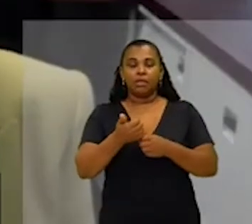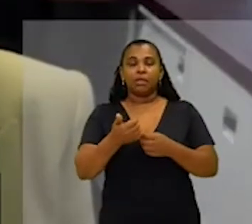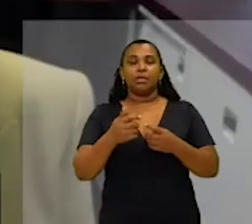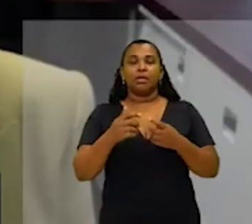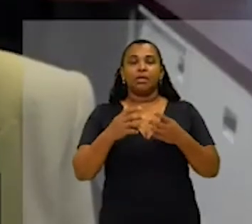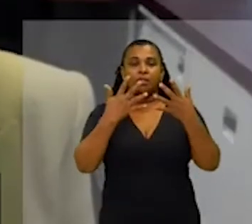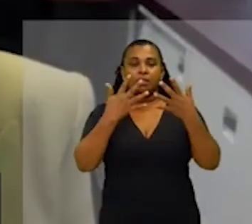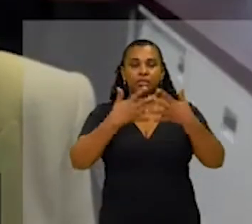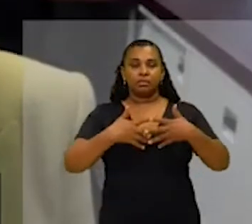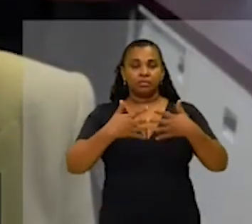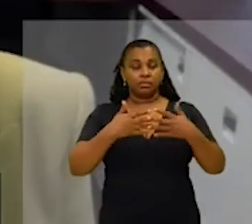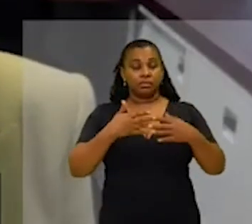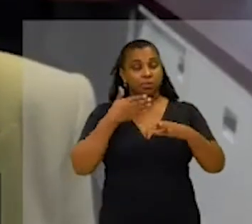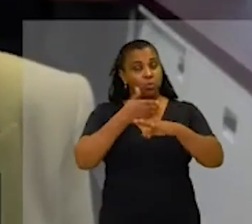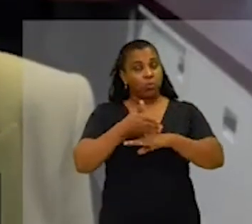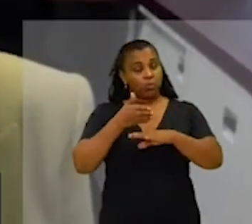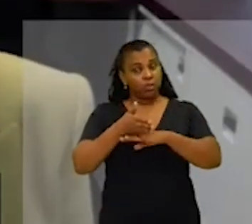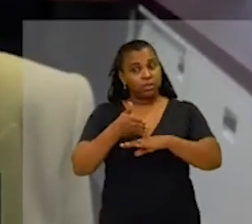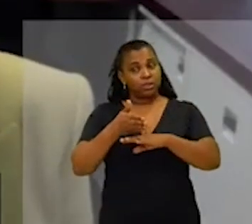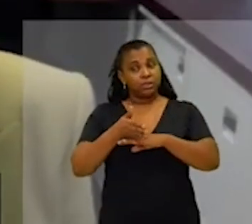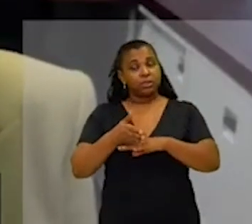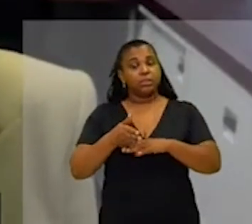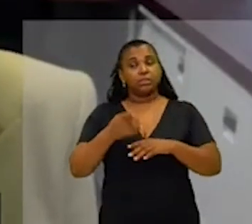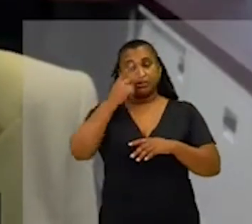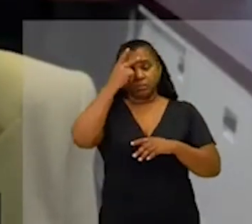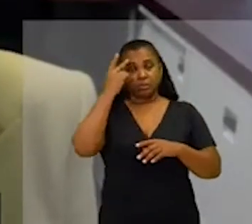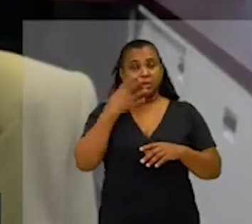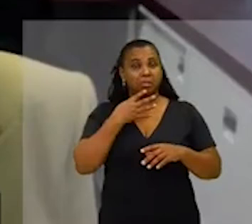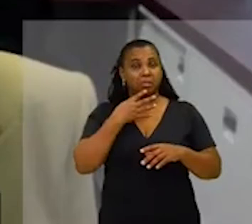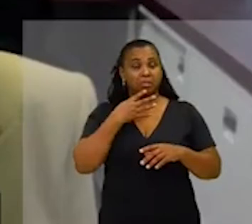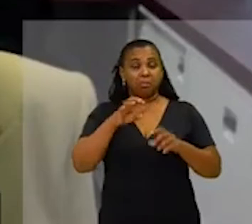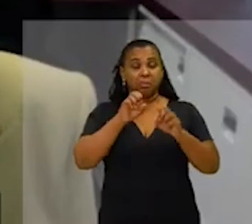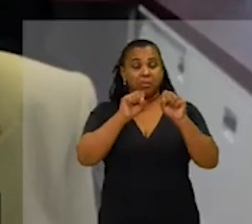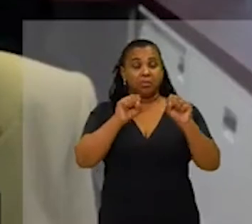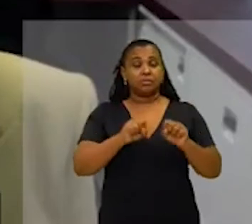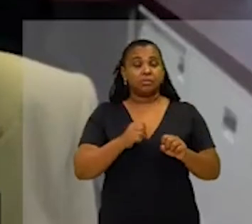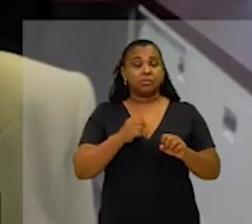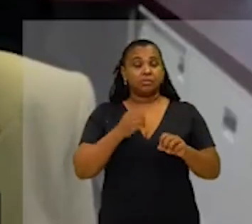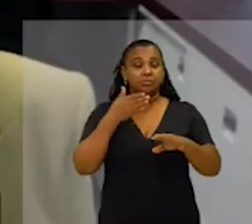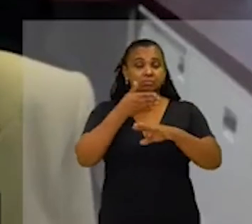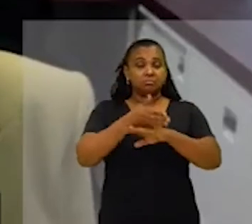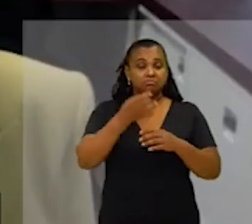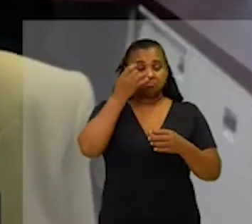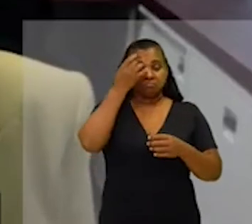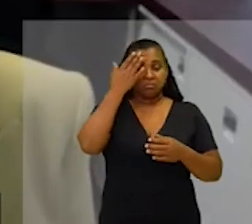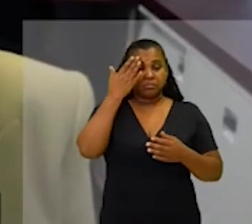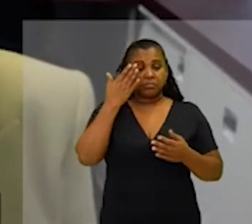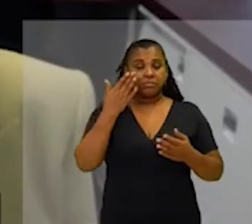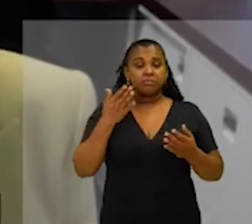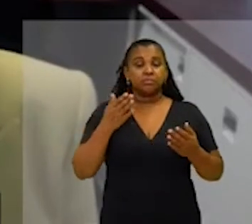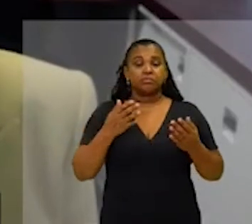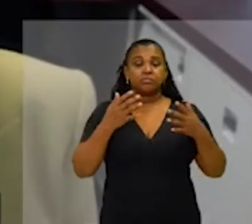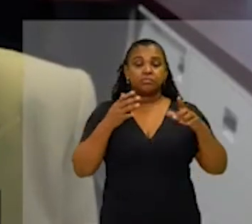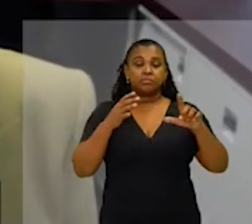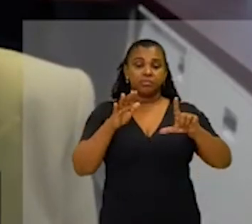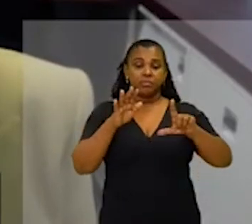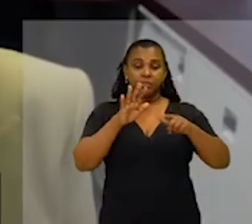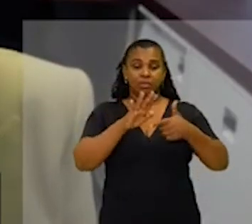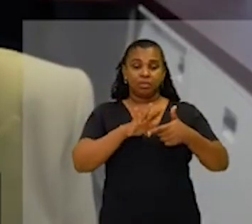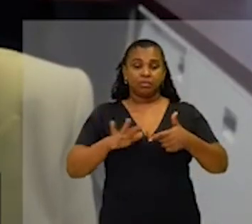p o chefe do leigo ao sistema é a interface de sistema do divulga contas Candi ele se apresenta